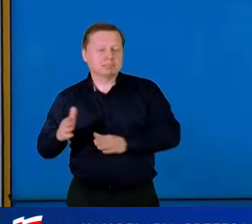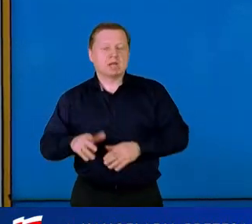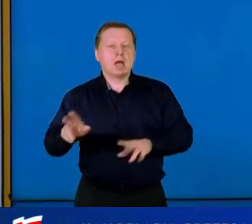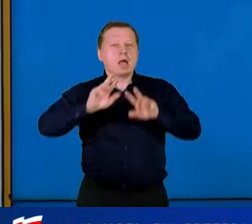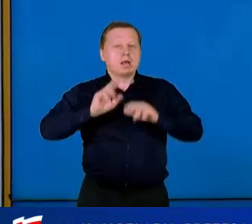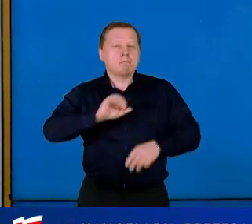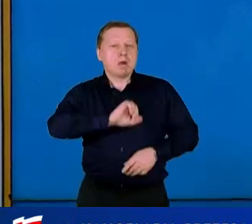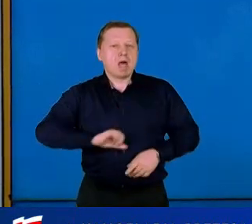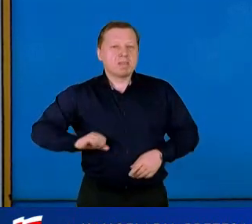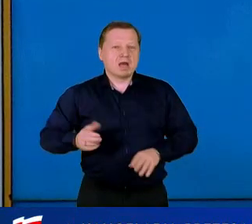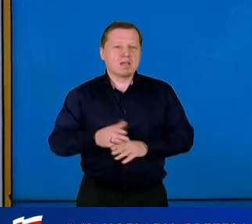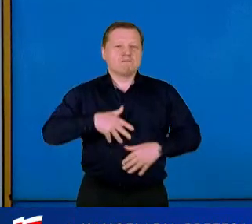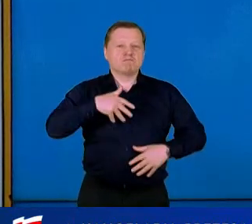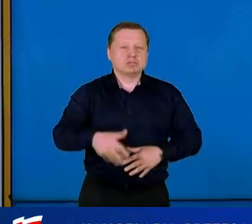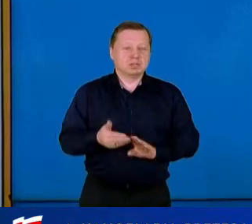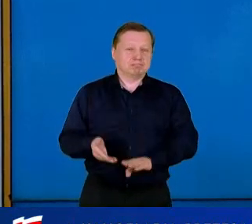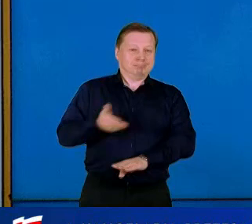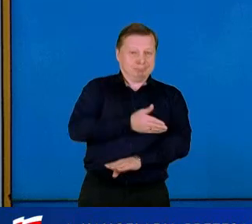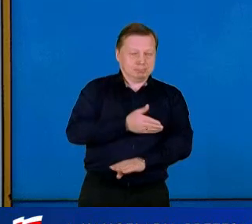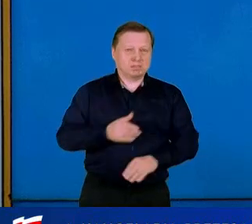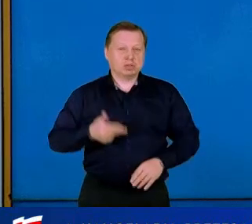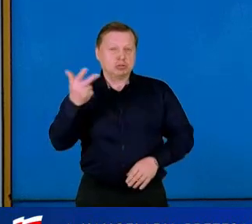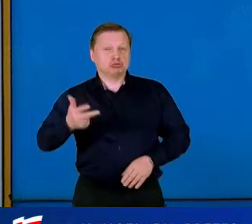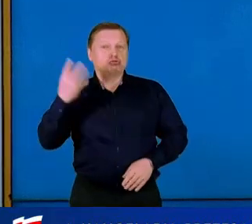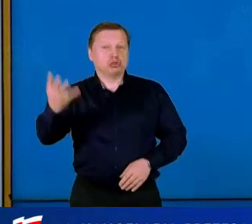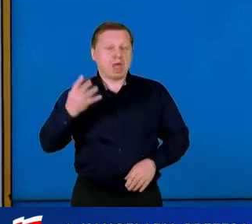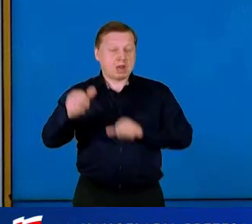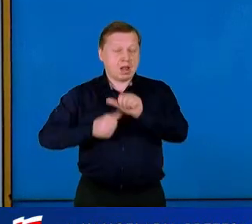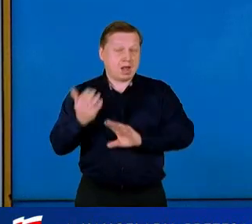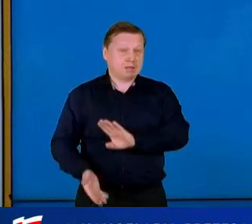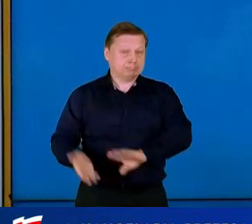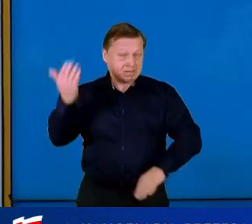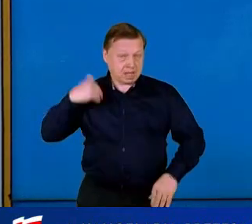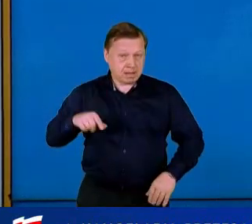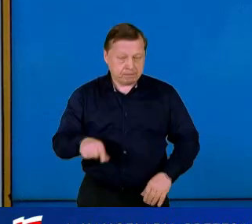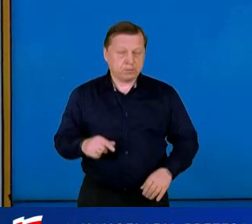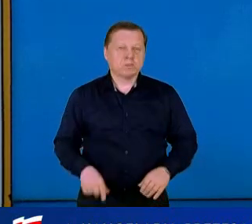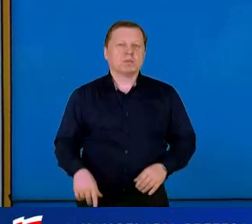Badania prenatalne w ostatnich trzech, czterech latach zostały rozszerzone.